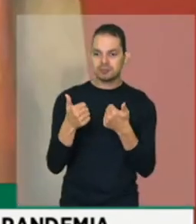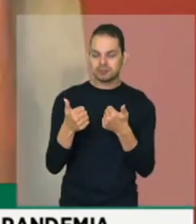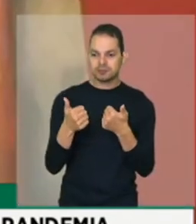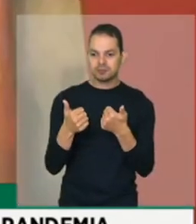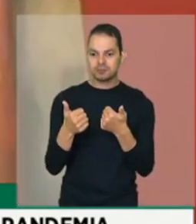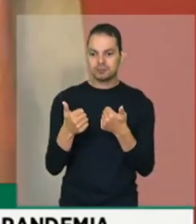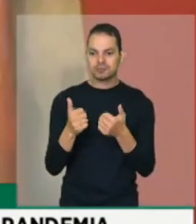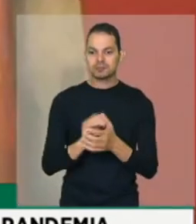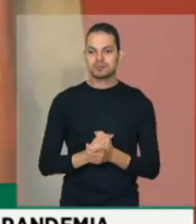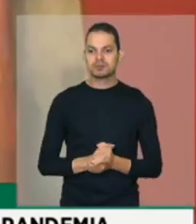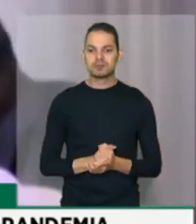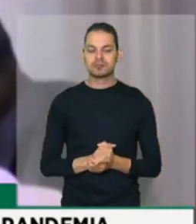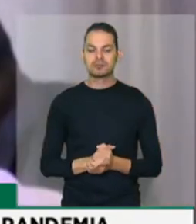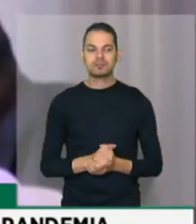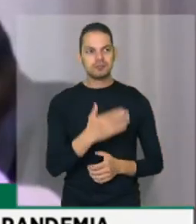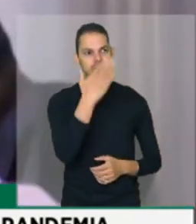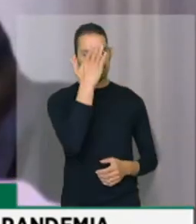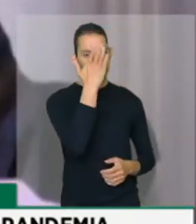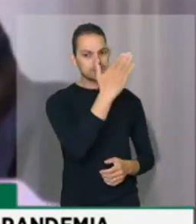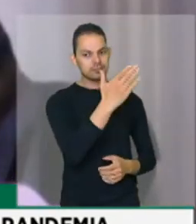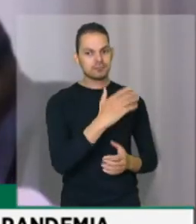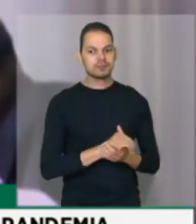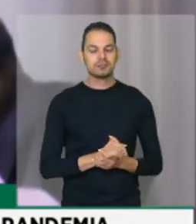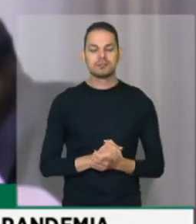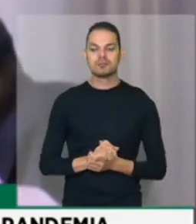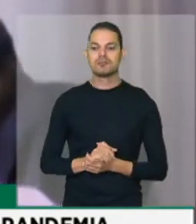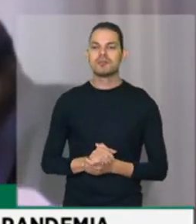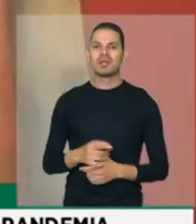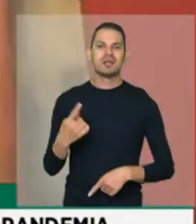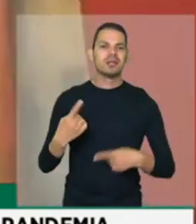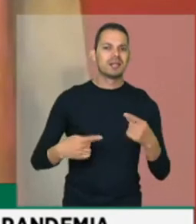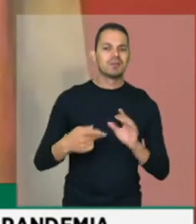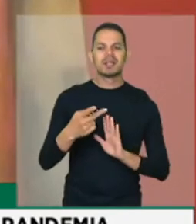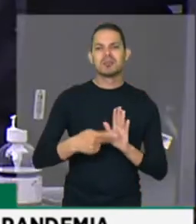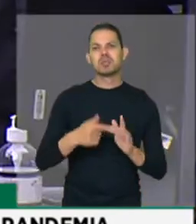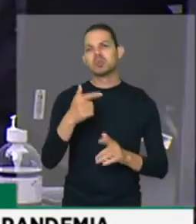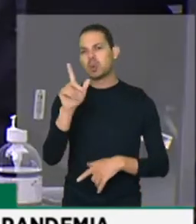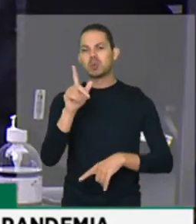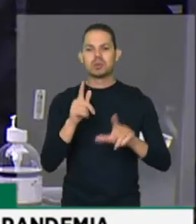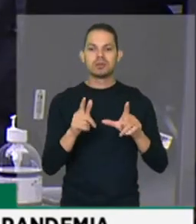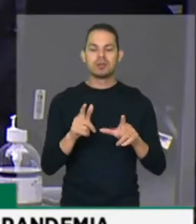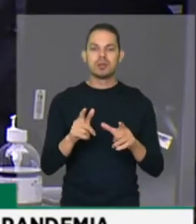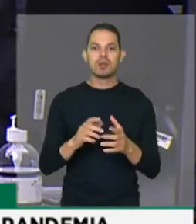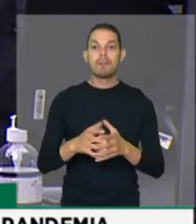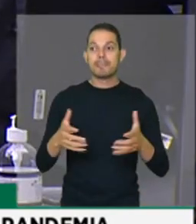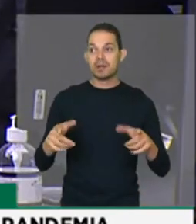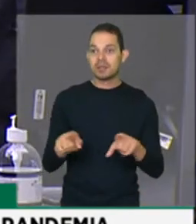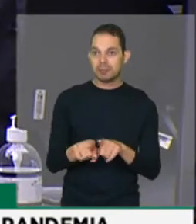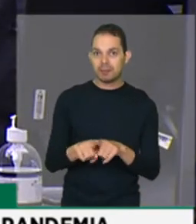PASSARMOS RÁPIDO POR ESSE PROJETO. [PRESIDENTE]: MUITO OBRIGADO DEPUTADO FONTANA. [DEPUTADO]: DEBATERMOS OUTROS. [DEPUTADO]: MINORIA TAMBÉM.